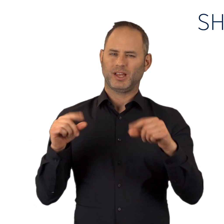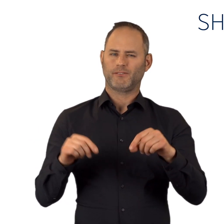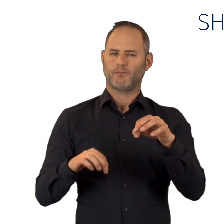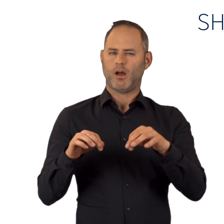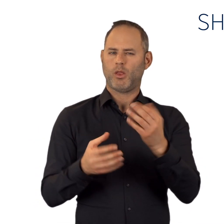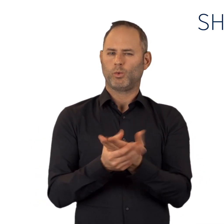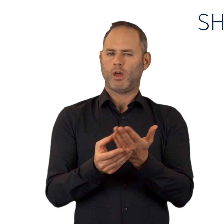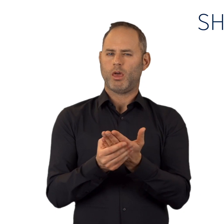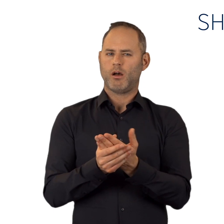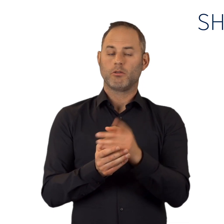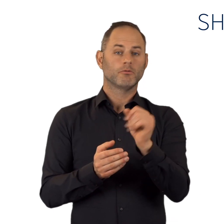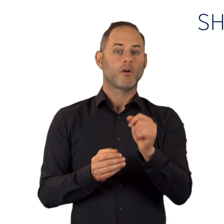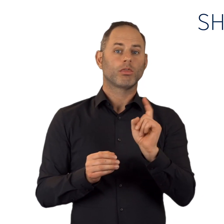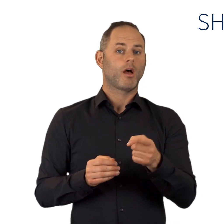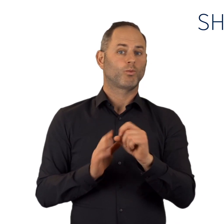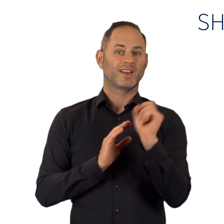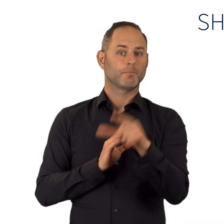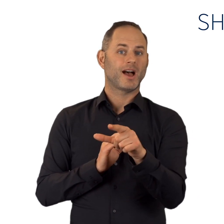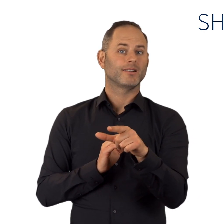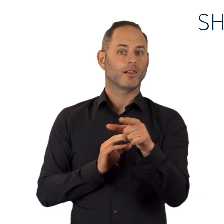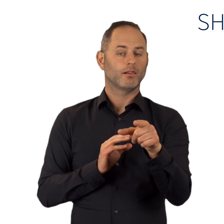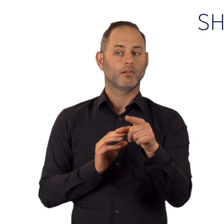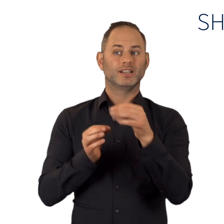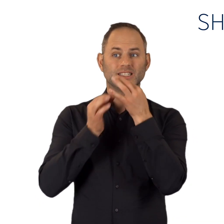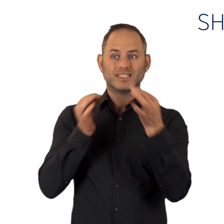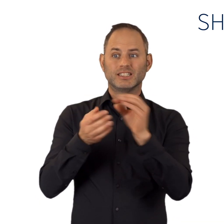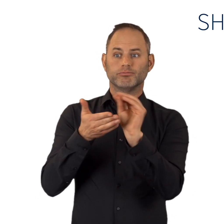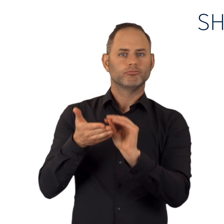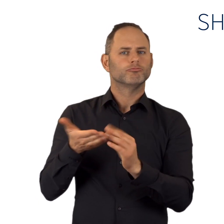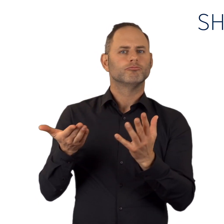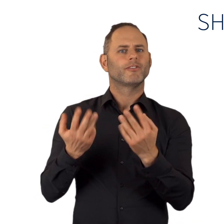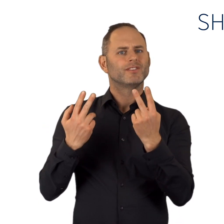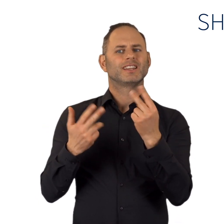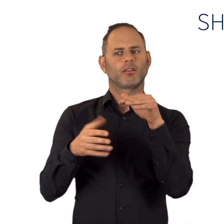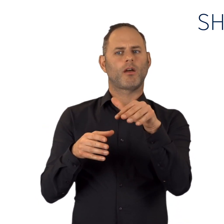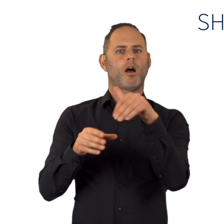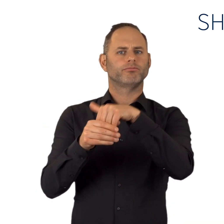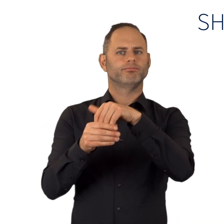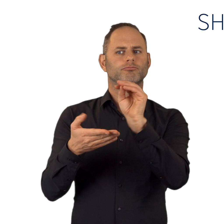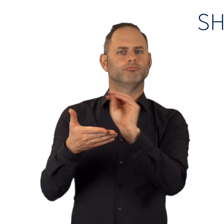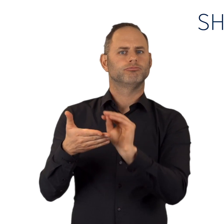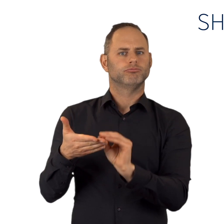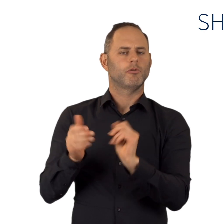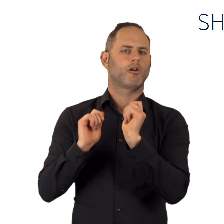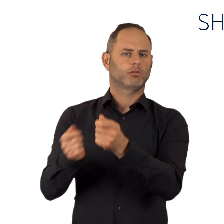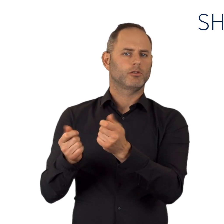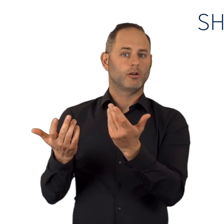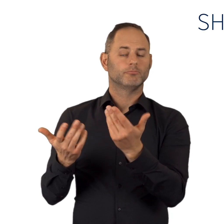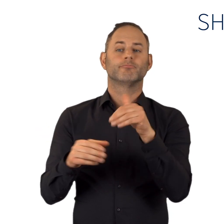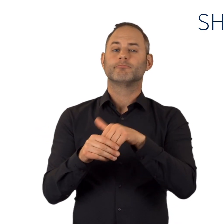Briefwahlunterlagen können dort auch mit einer formlosen E-Mail beantragt werden.